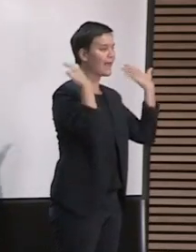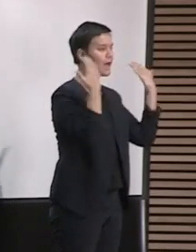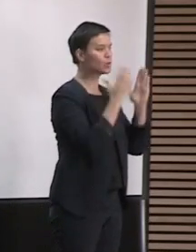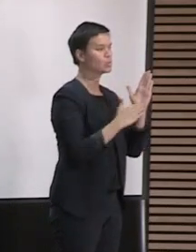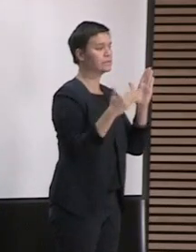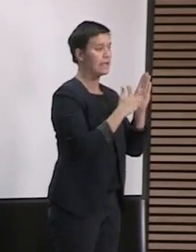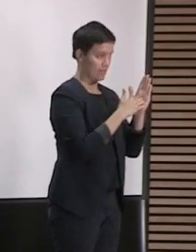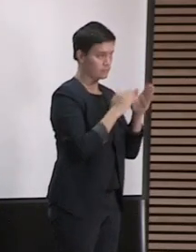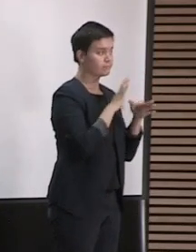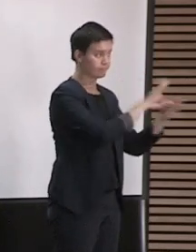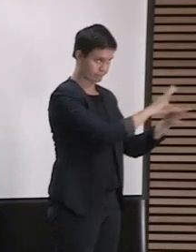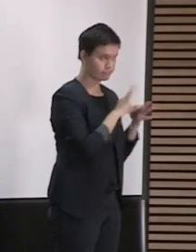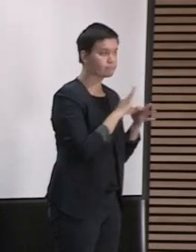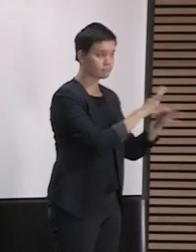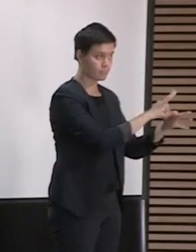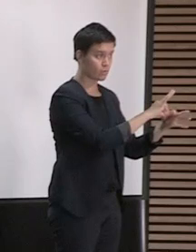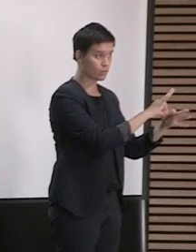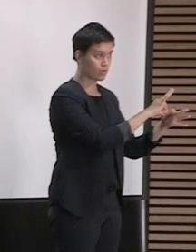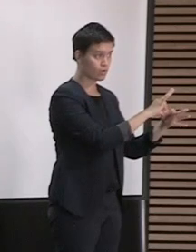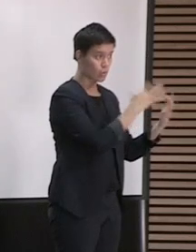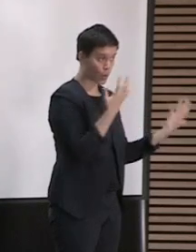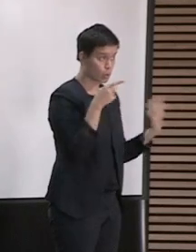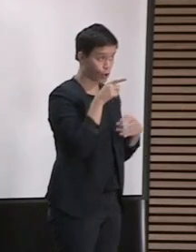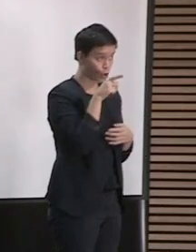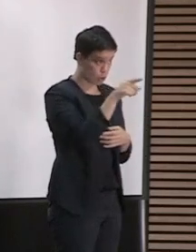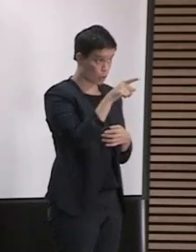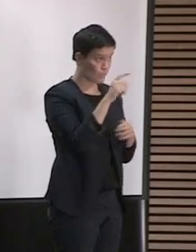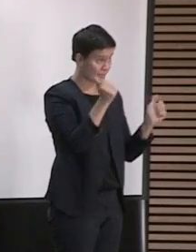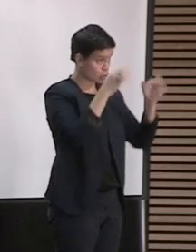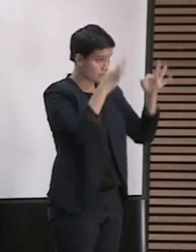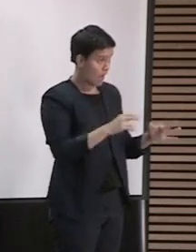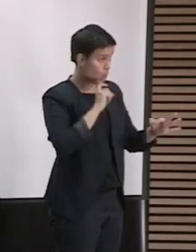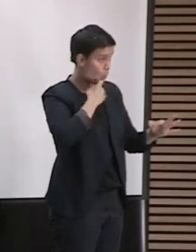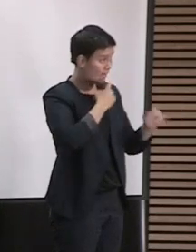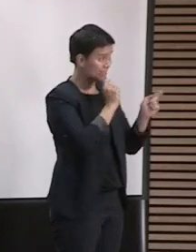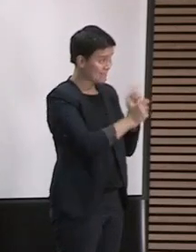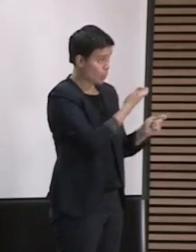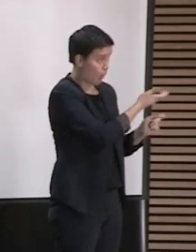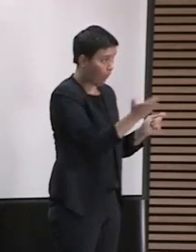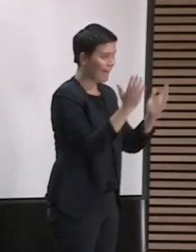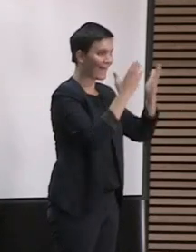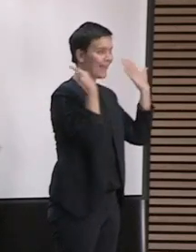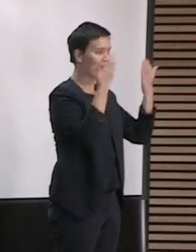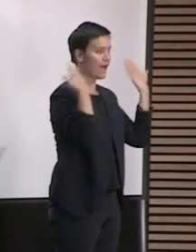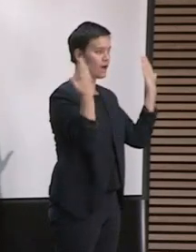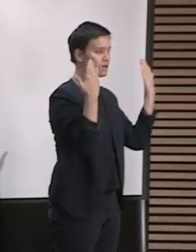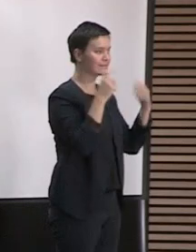mahi. E whakapono ana ahau ko te Minita Hauora, i hui inanahi nei Air New Zealand. Kei te